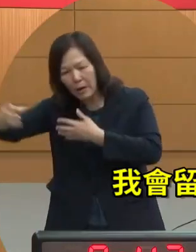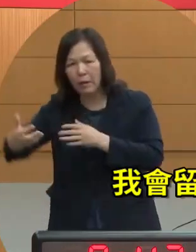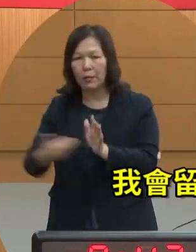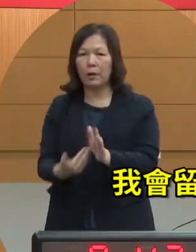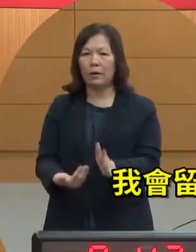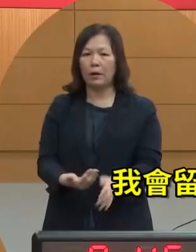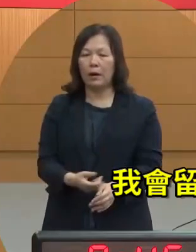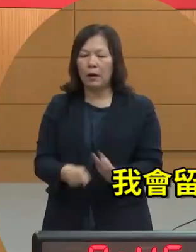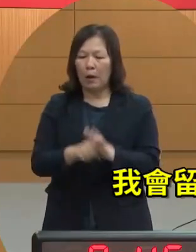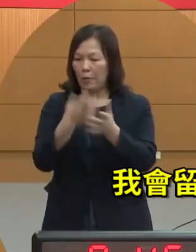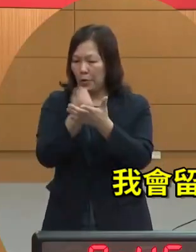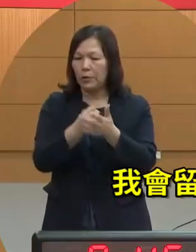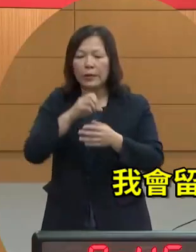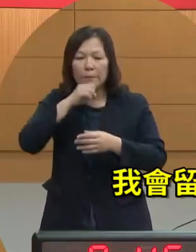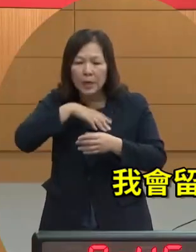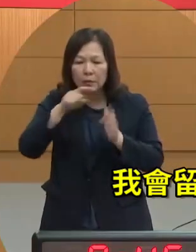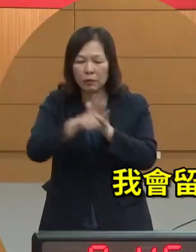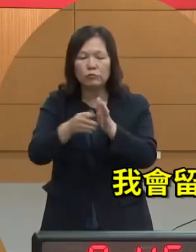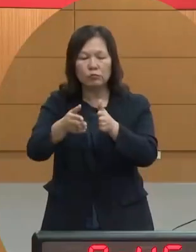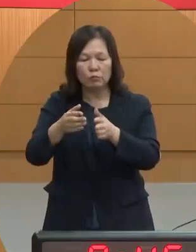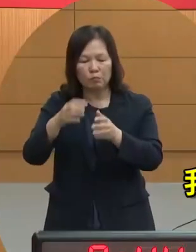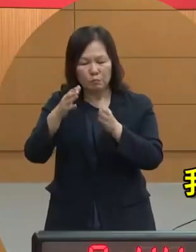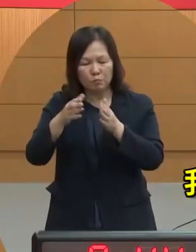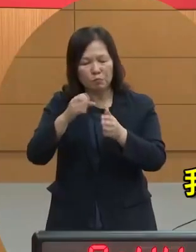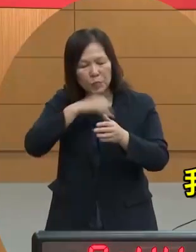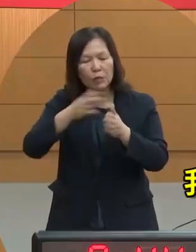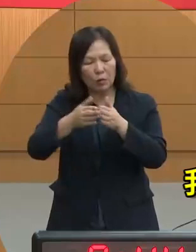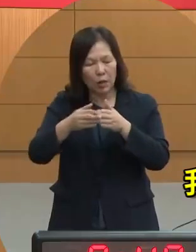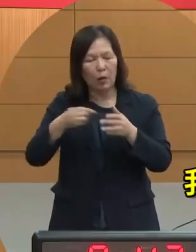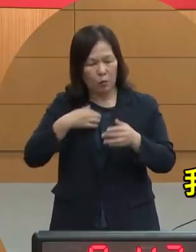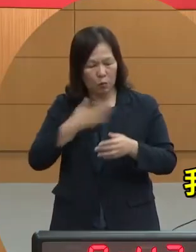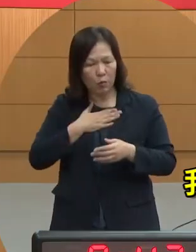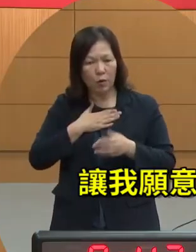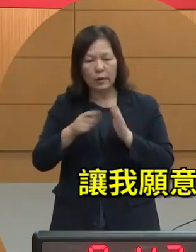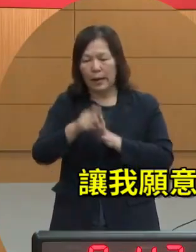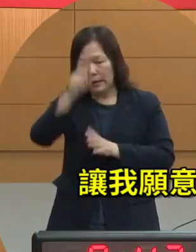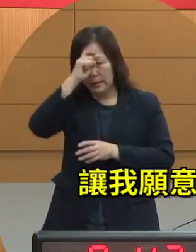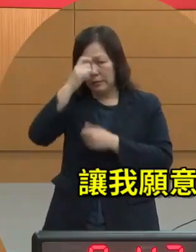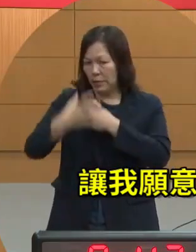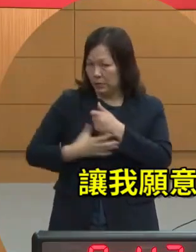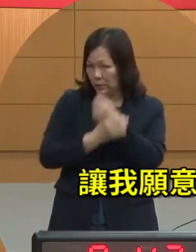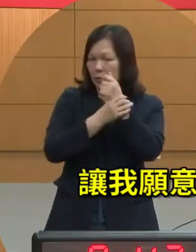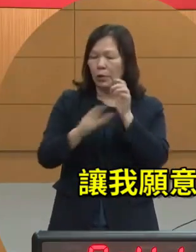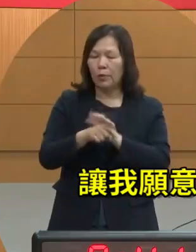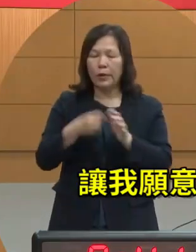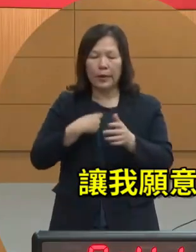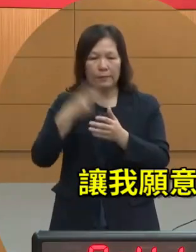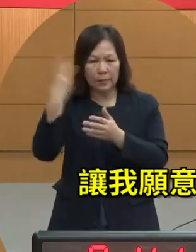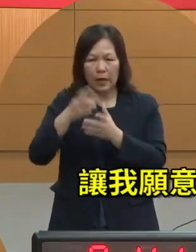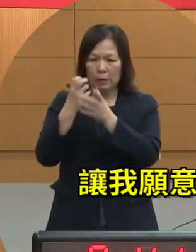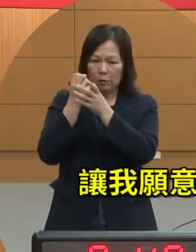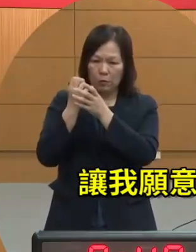我會留在屏東是因為屏東需要我 我也希望大家支持我 讓我願意留在屏東 為大家努力跟奮鬥